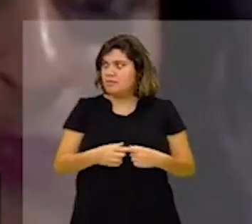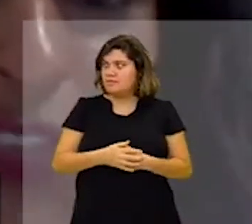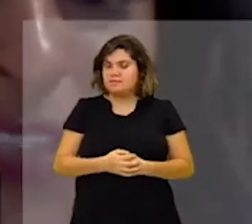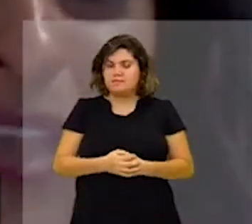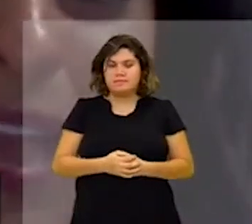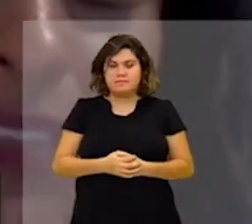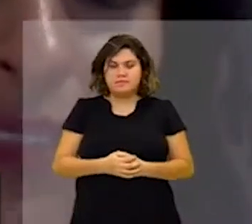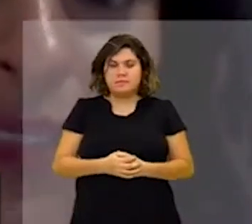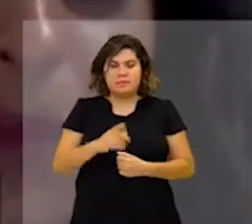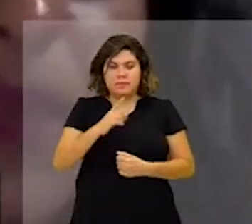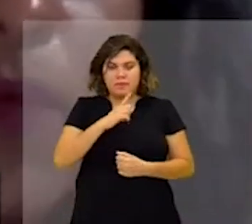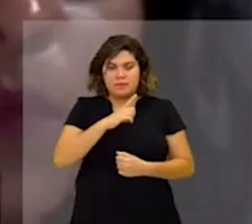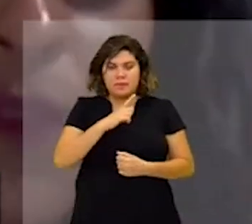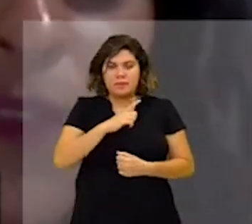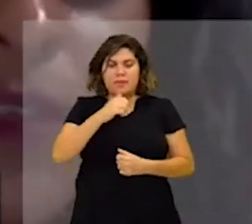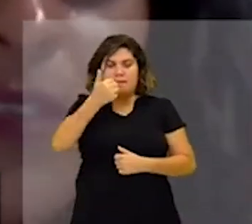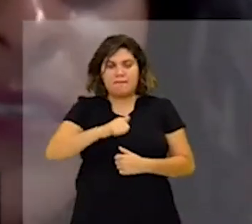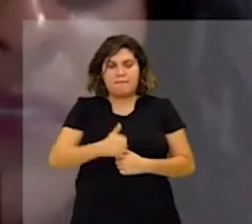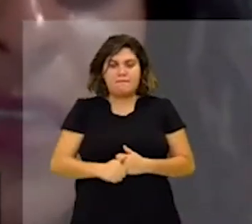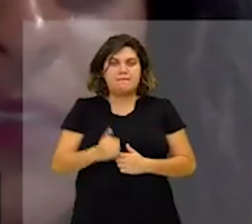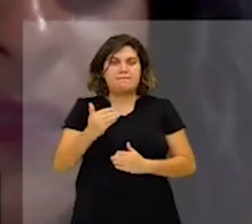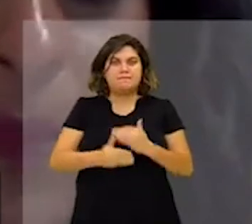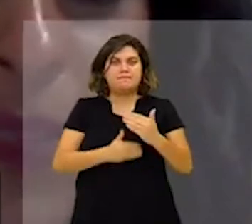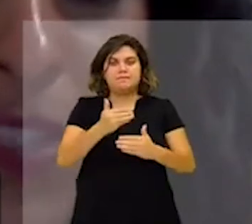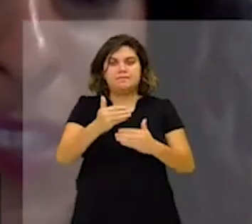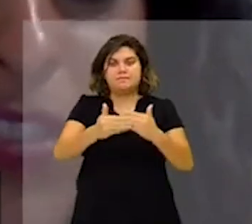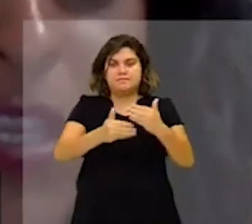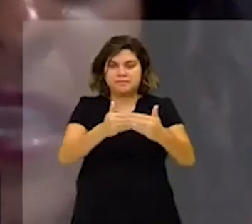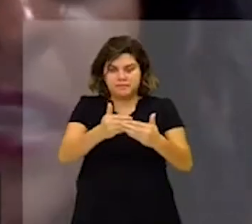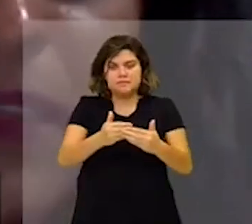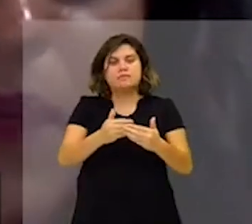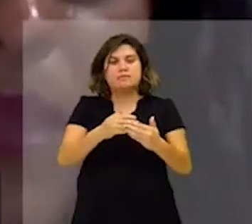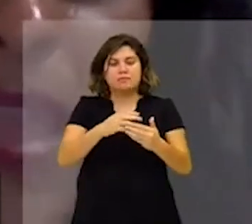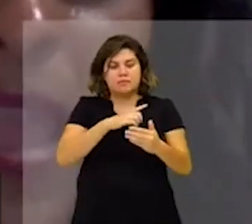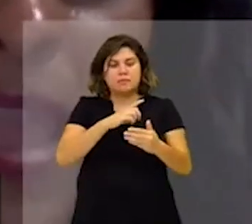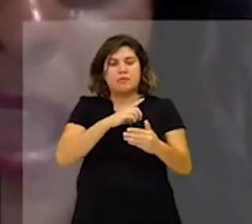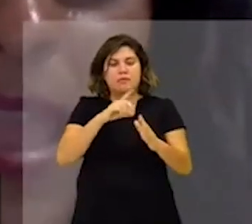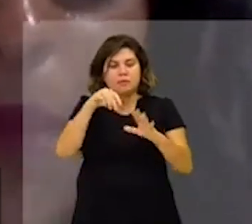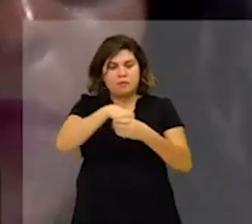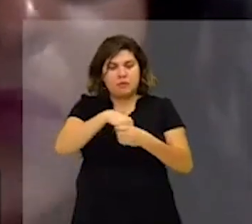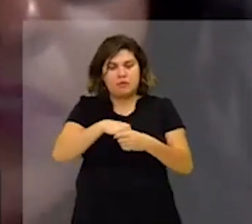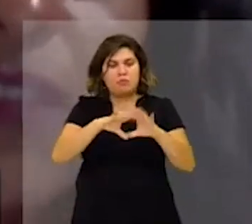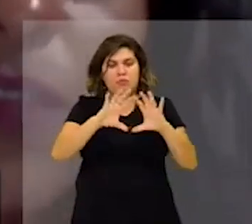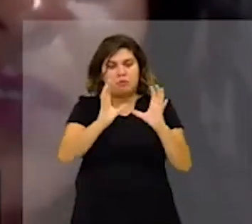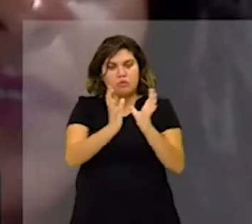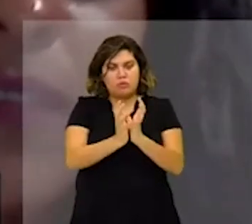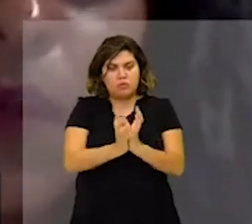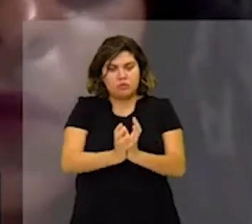processo de análise fica bem como a professora dele traz aqui para gente então uma outra situação